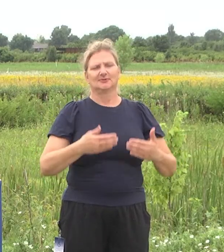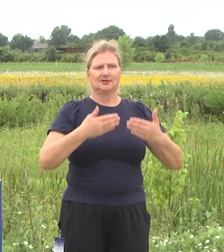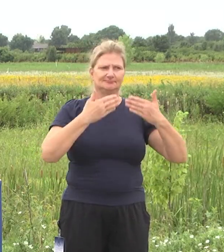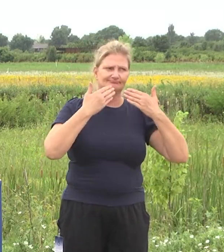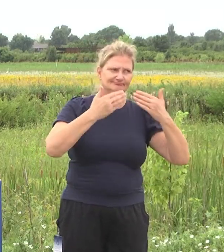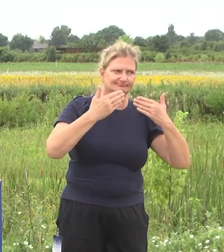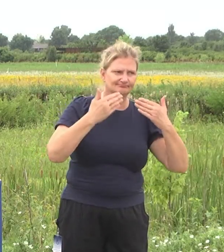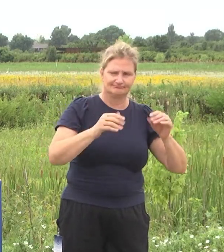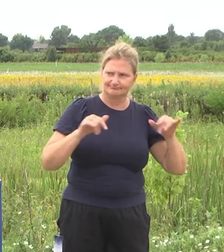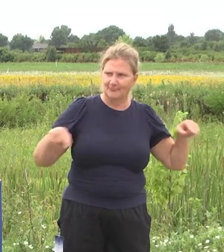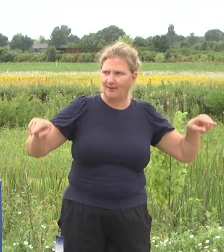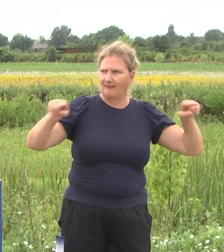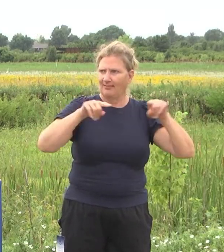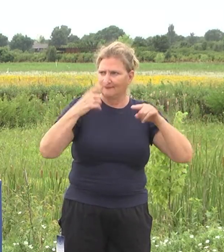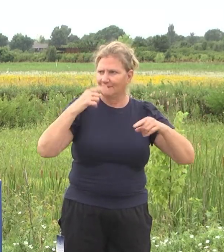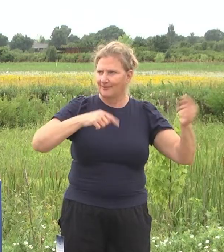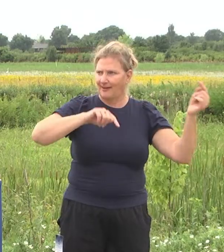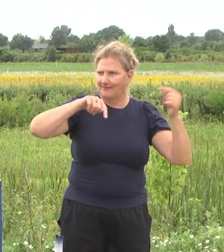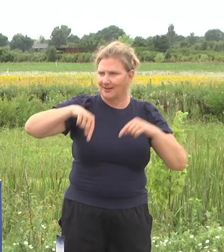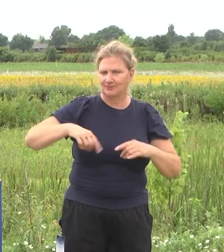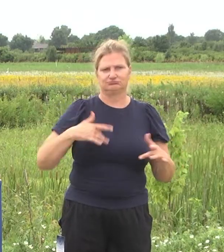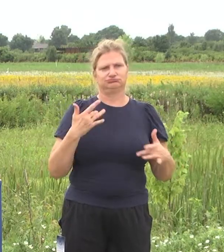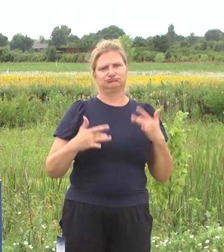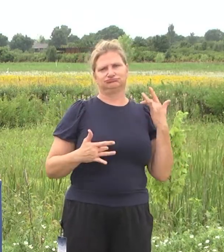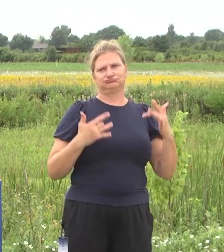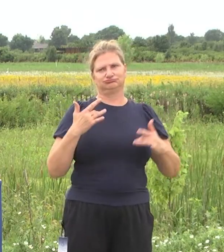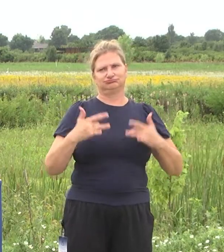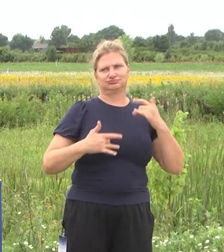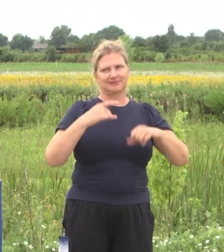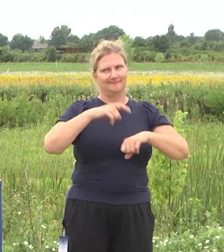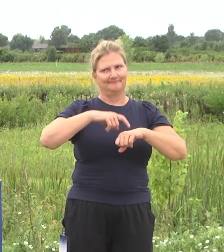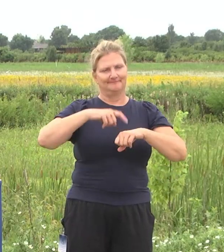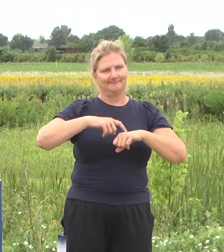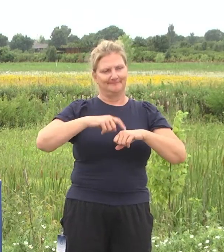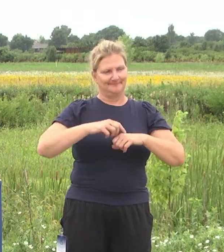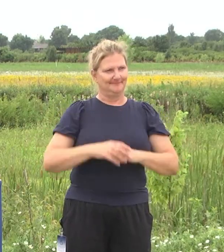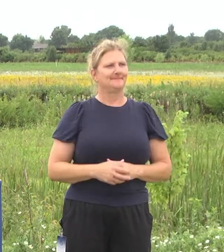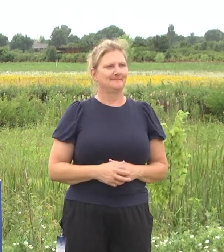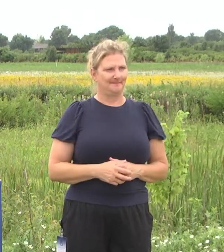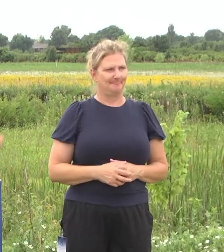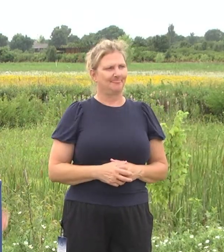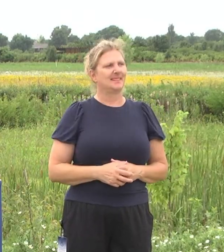hoy. Este es un momento muy emocionante para todos nosotros. Para empezar, un reconocimiento a mi